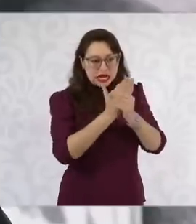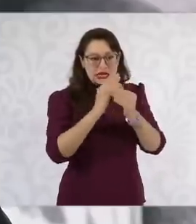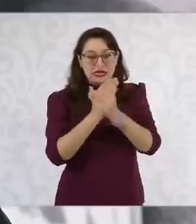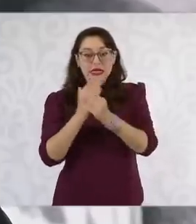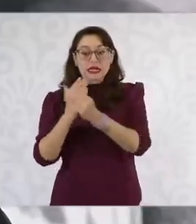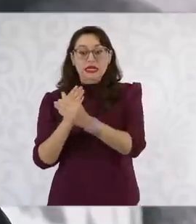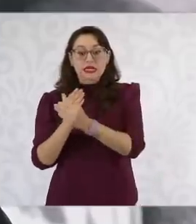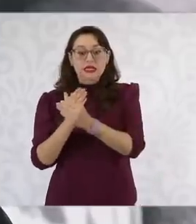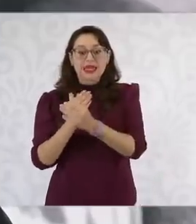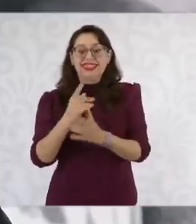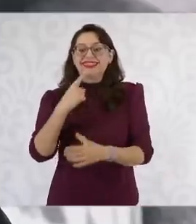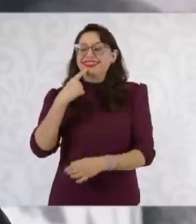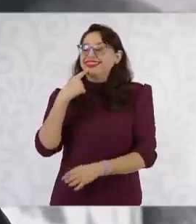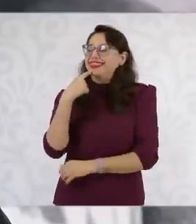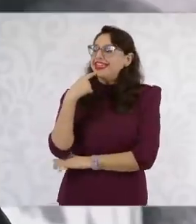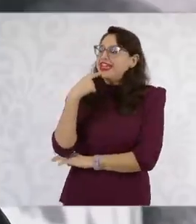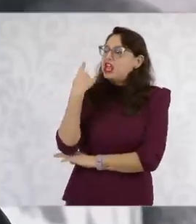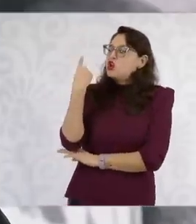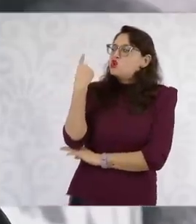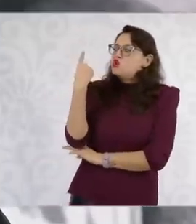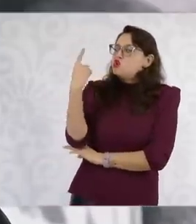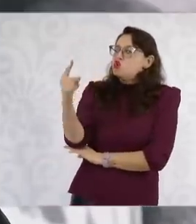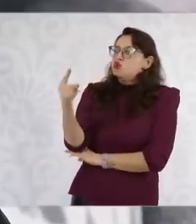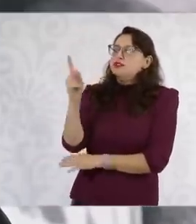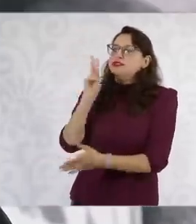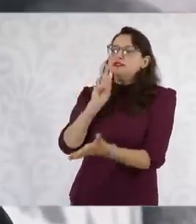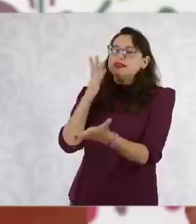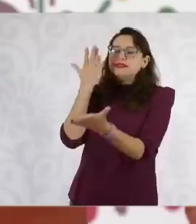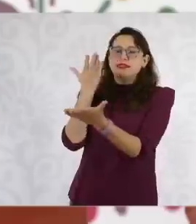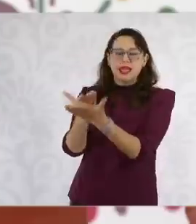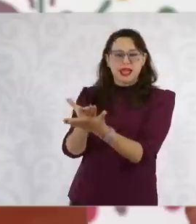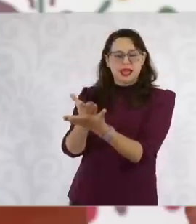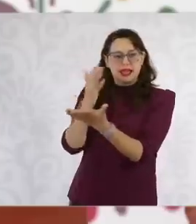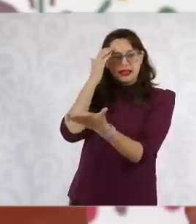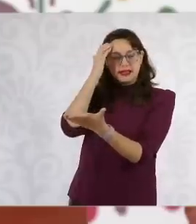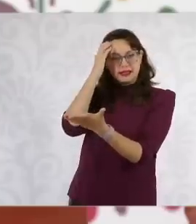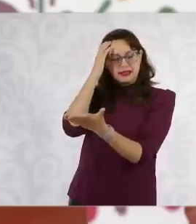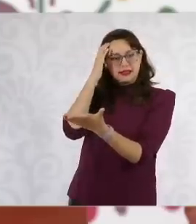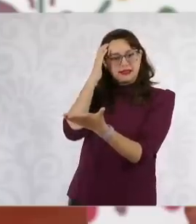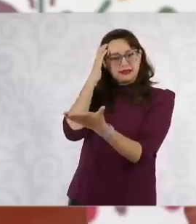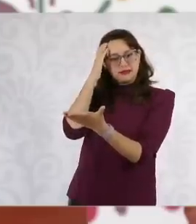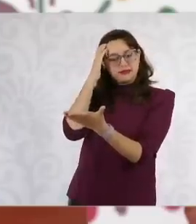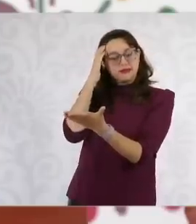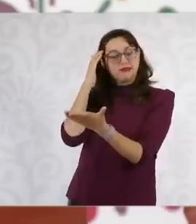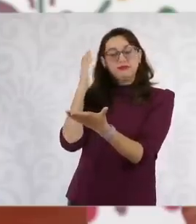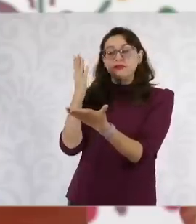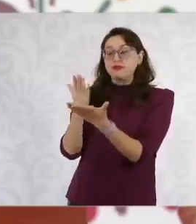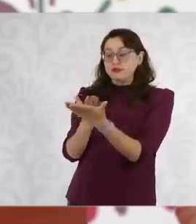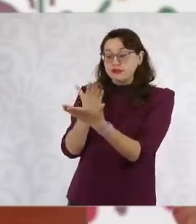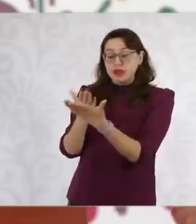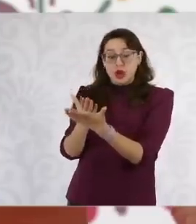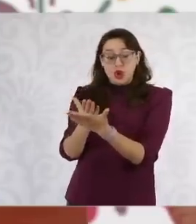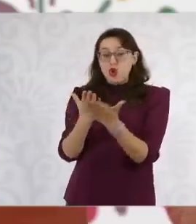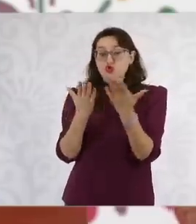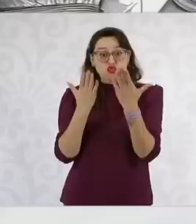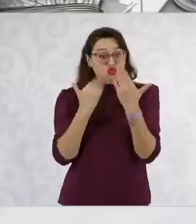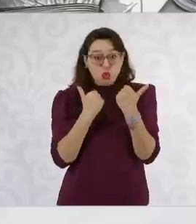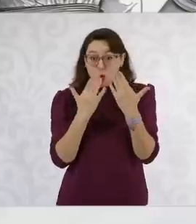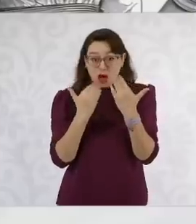sólidas que tengan pruebas suficientes sobre eso lo hemos seguido haciendo y con referencia a lo